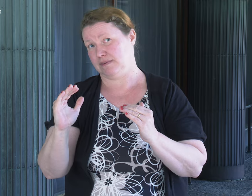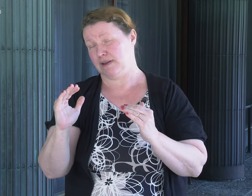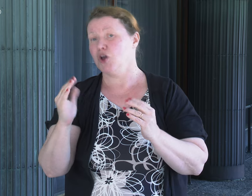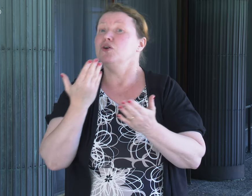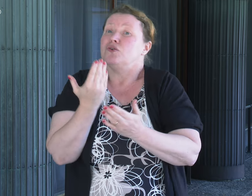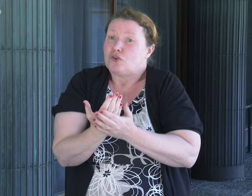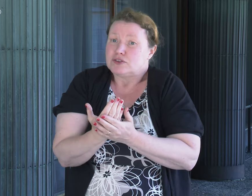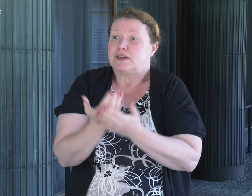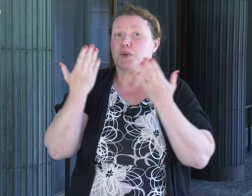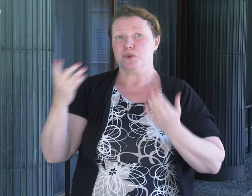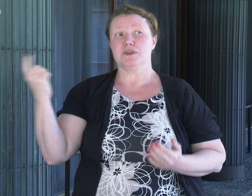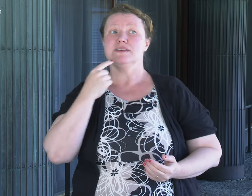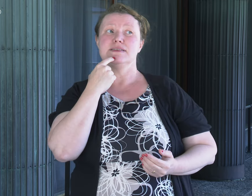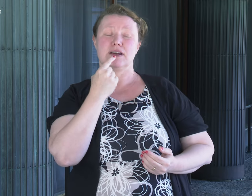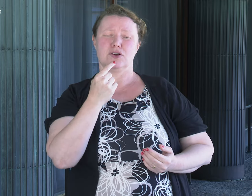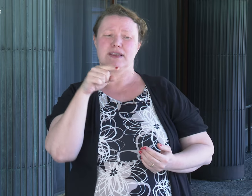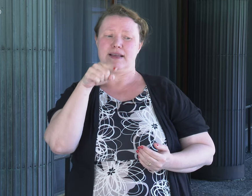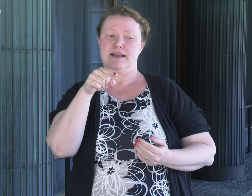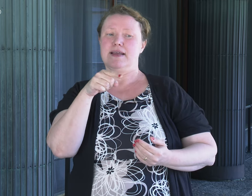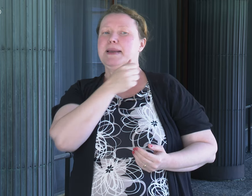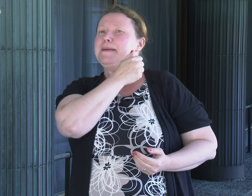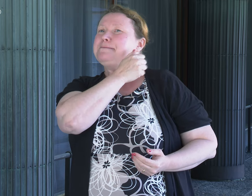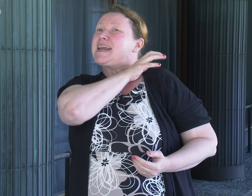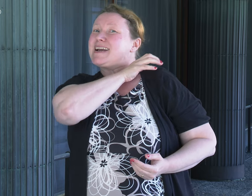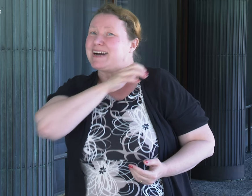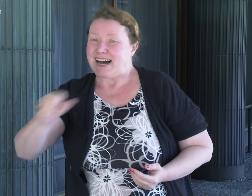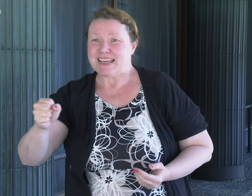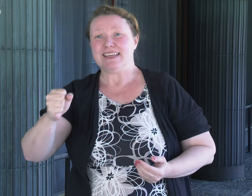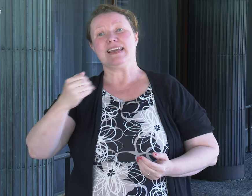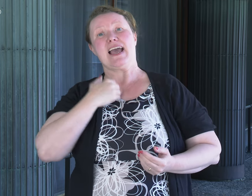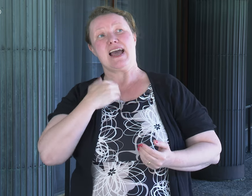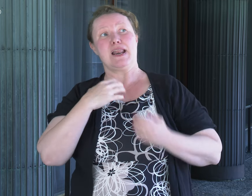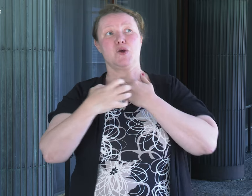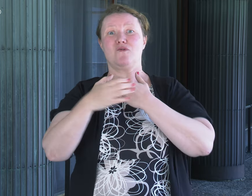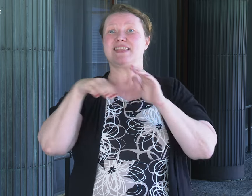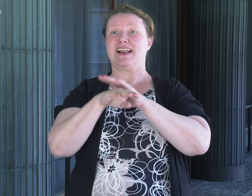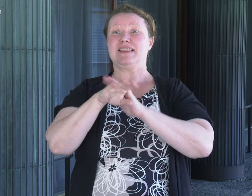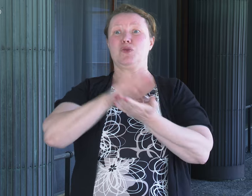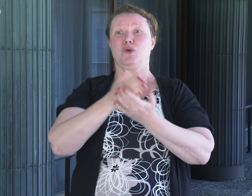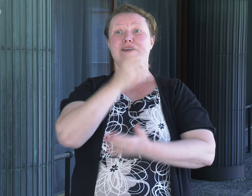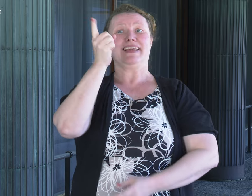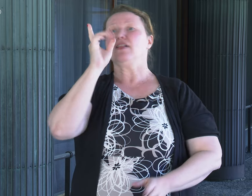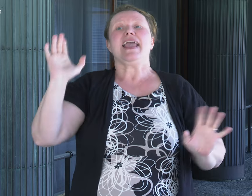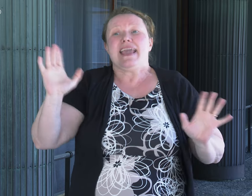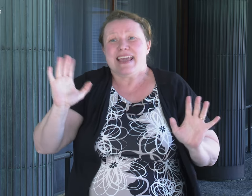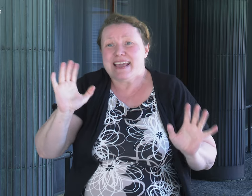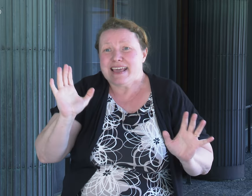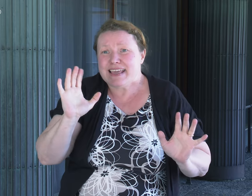Kela totesi mm. että ääni- ja kuvatallenteiden tulkkauskielto ei koske kaikkia tilanteita.